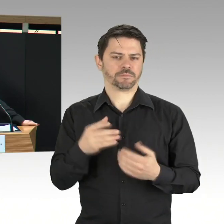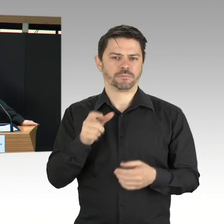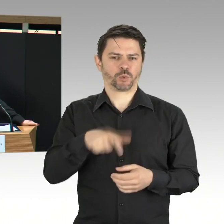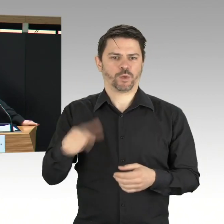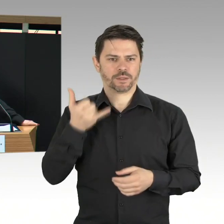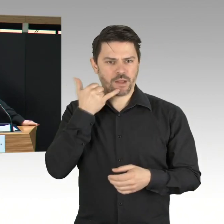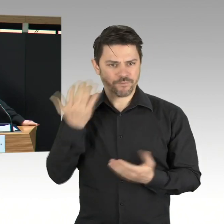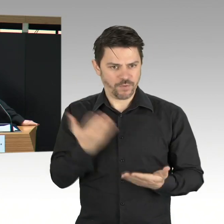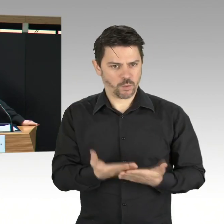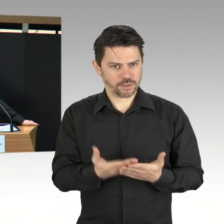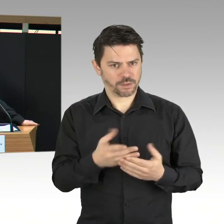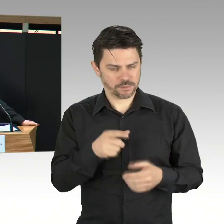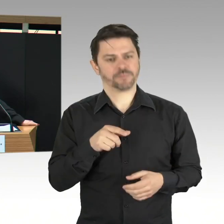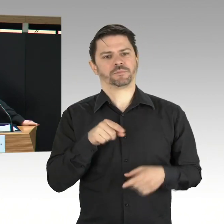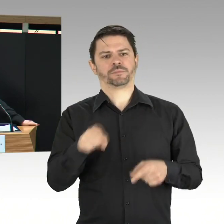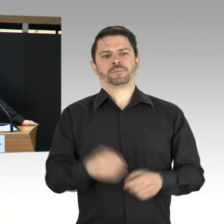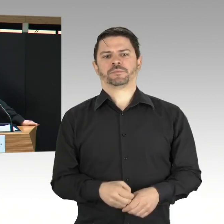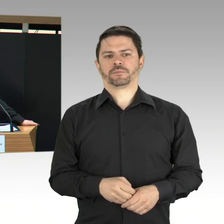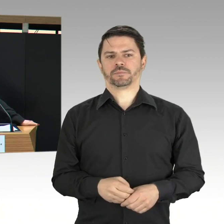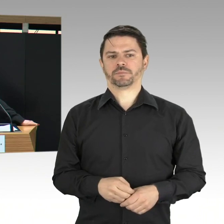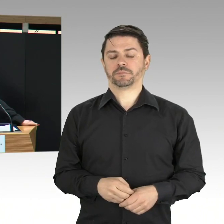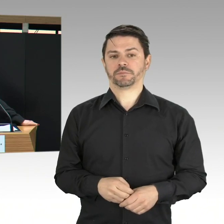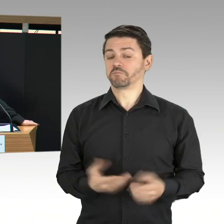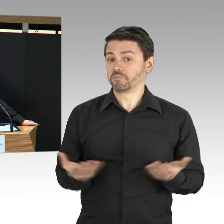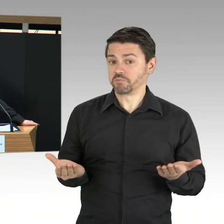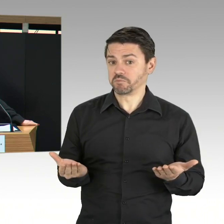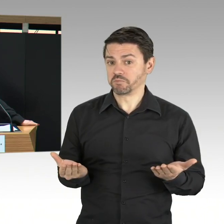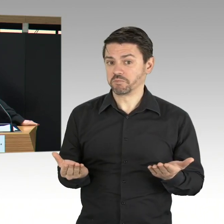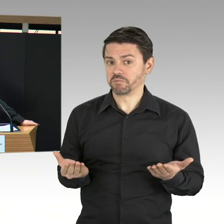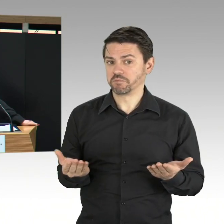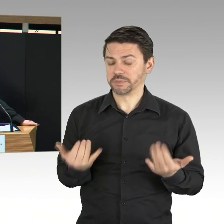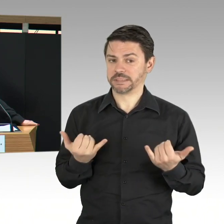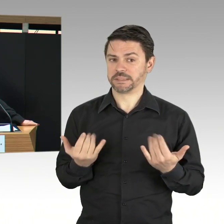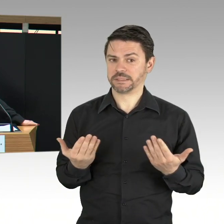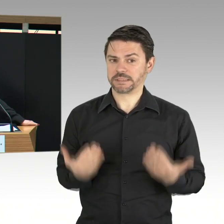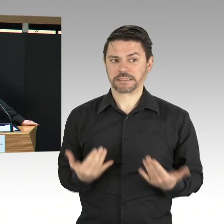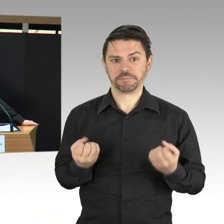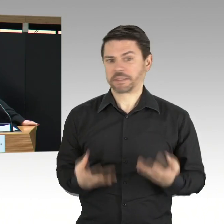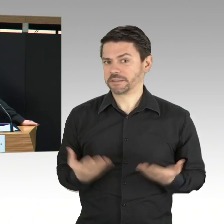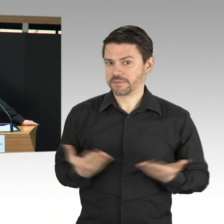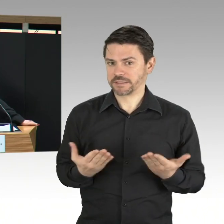die zeitlich nacheinander in Kraft treten werden. Als erstes kommt der Mietenstopp,